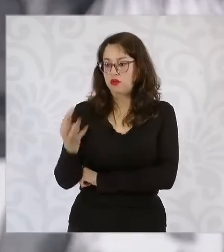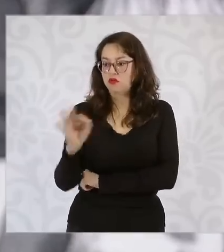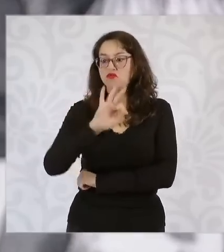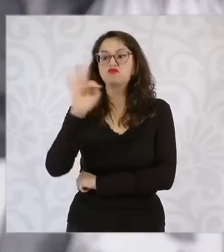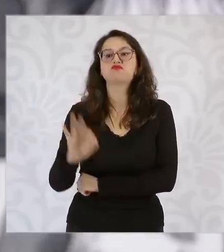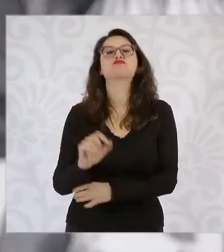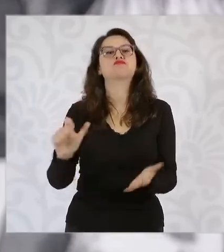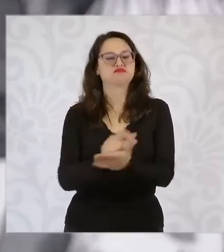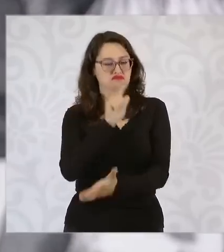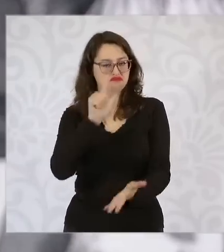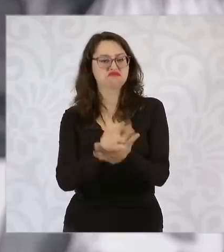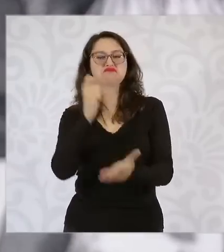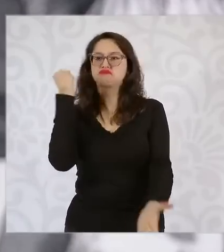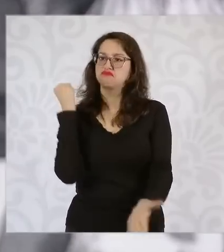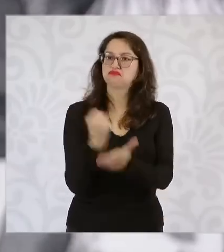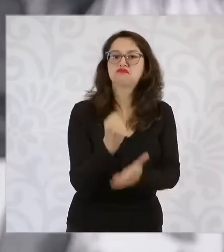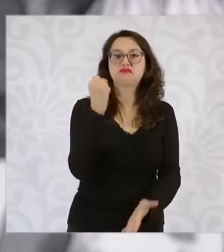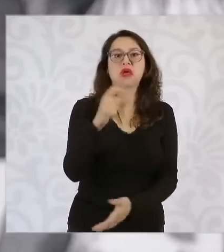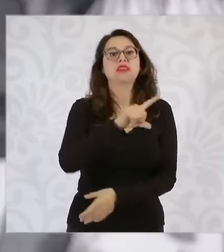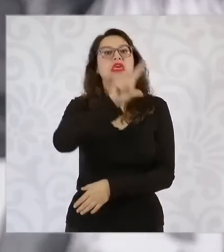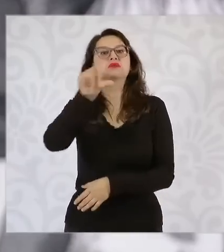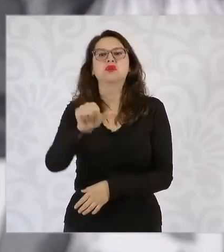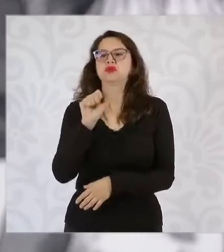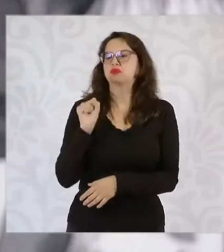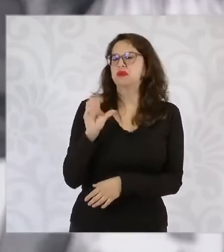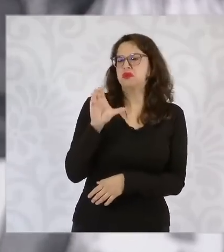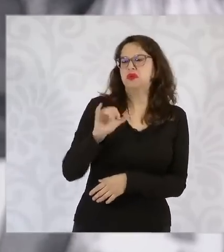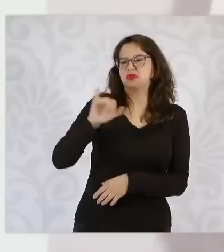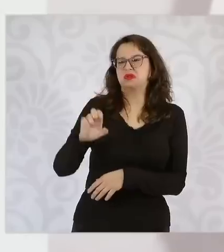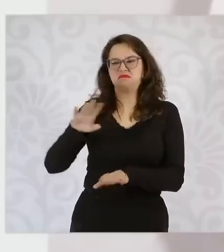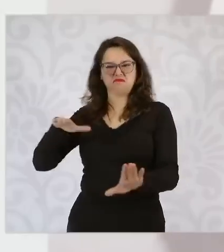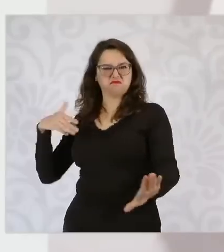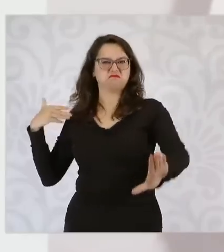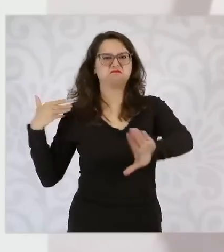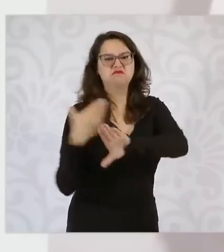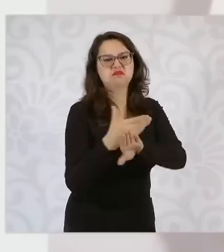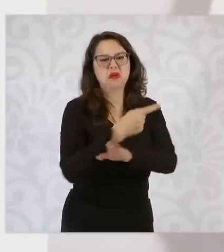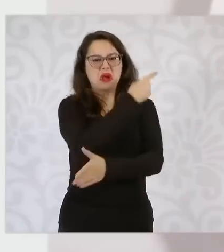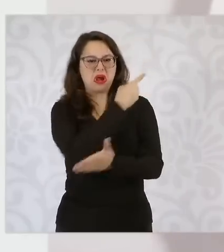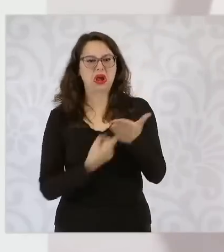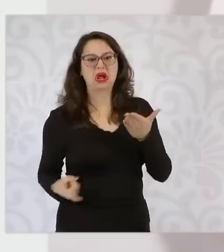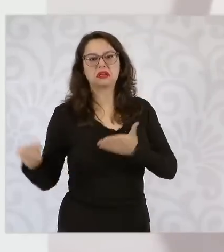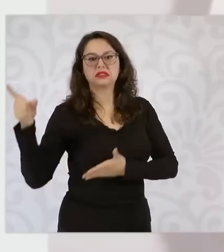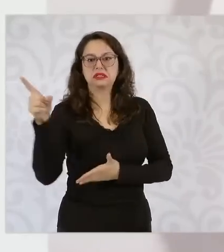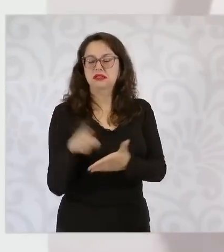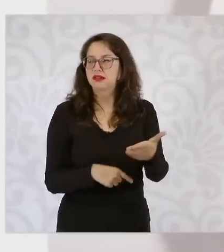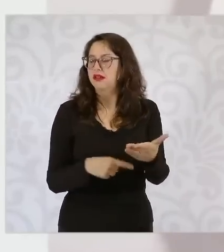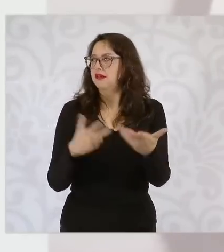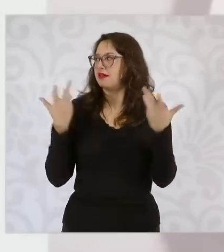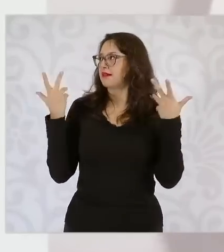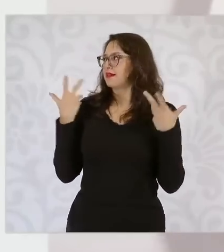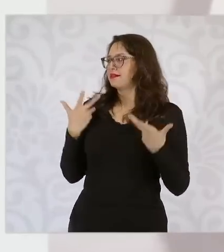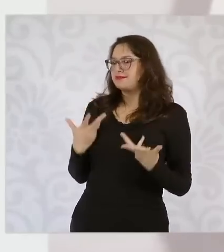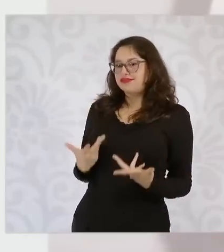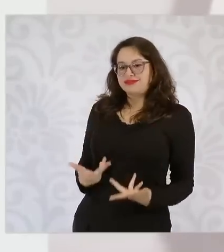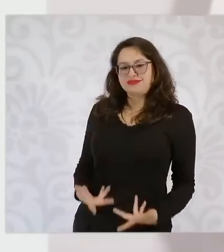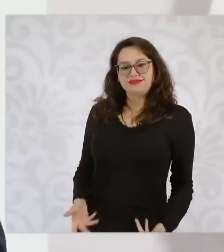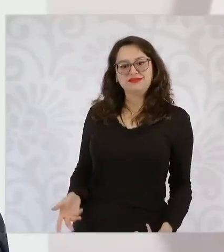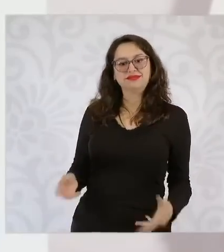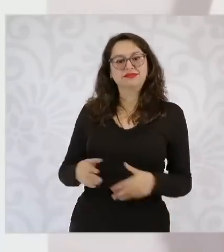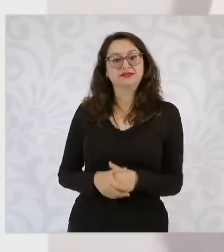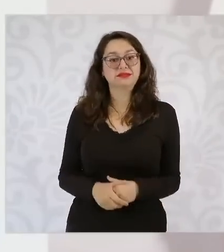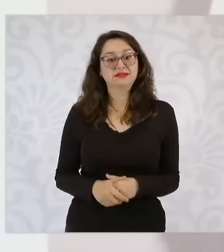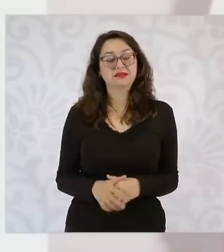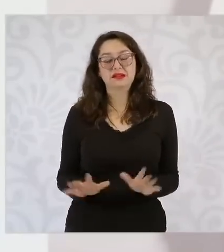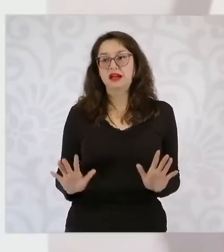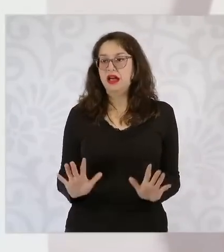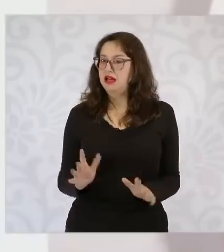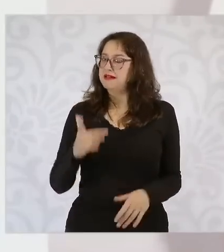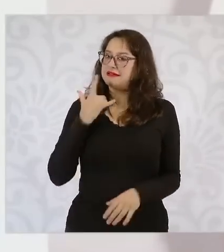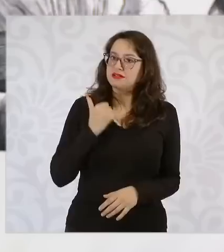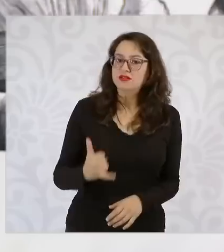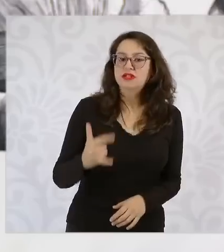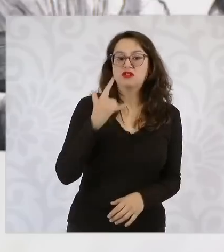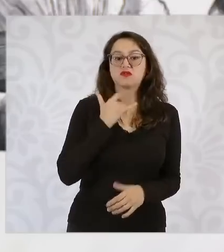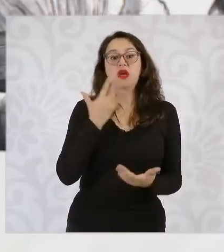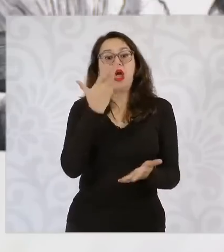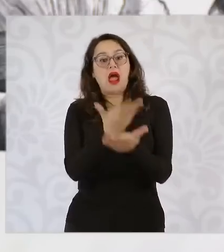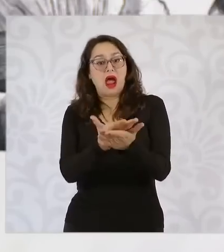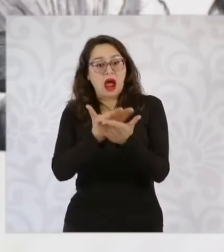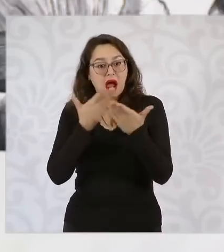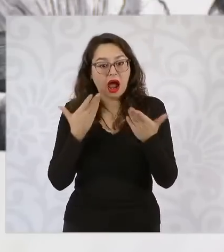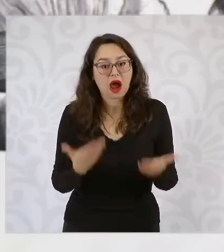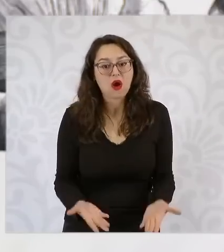corte la echa para atrás prácticamente en todos sus incisos hasta ahora que en el 2024 el pueblo